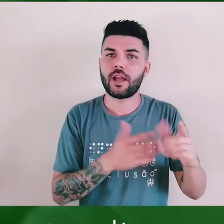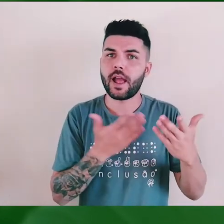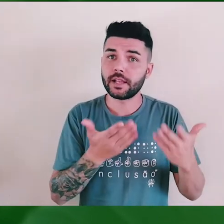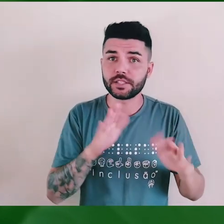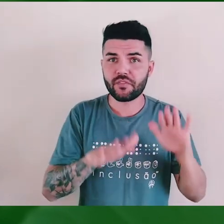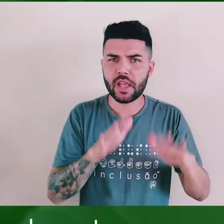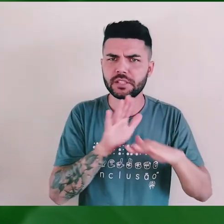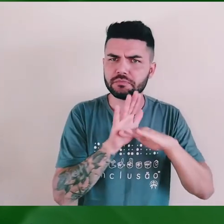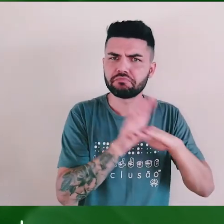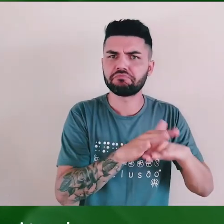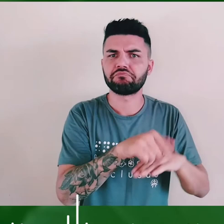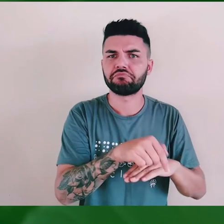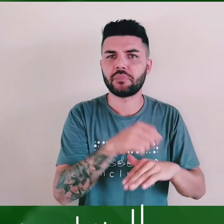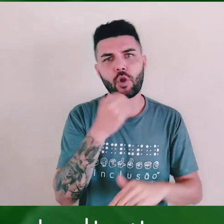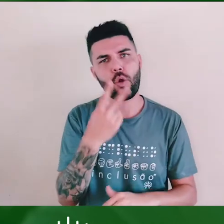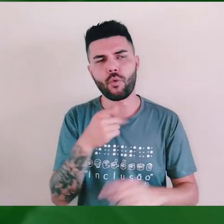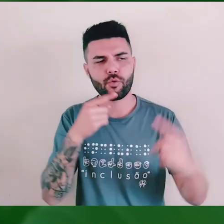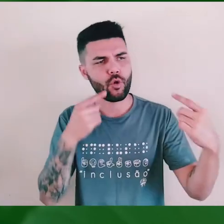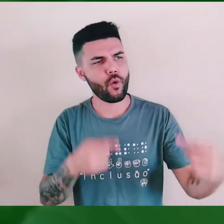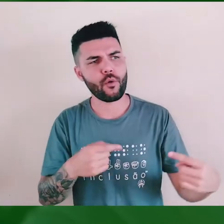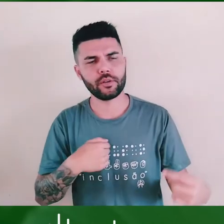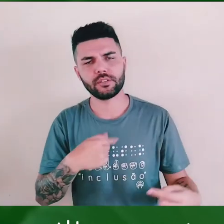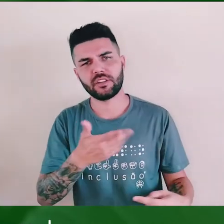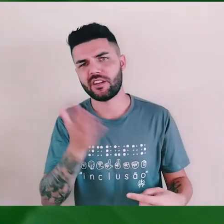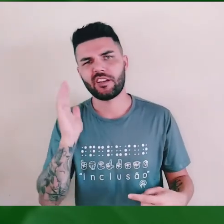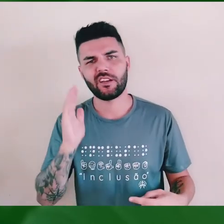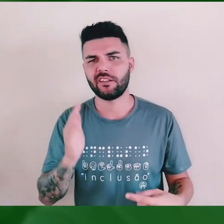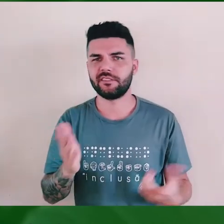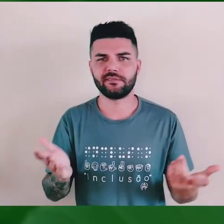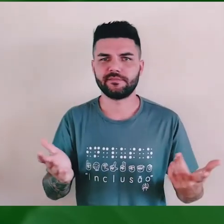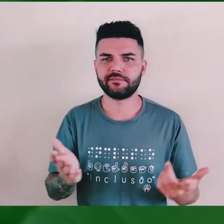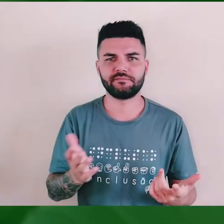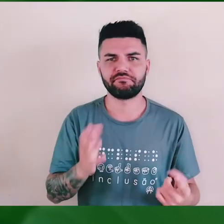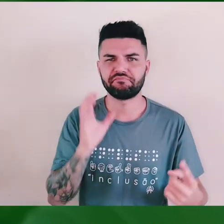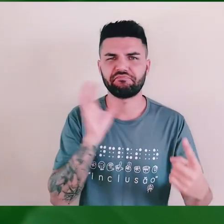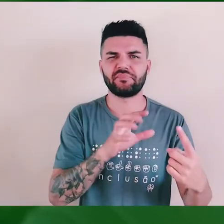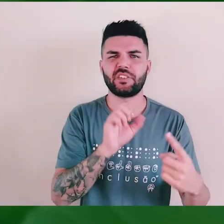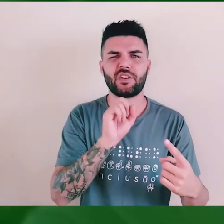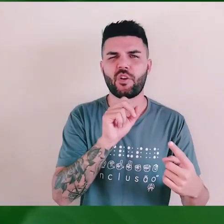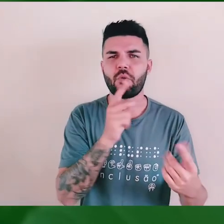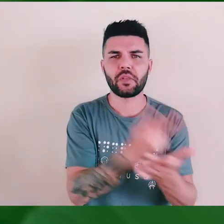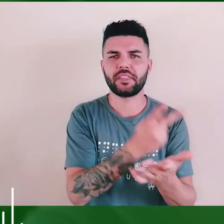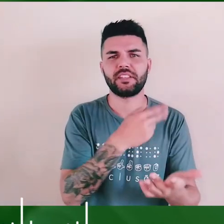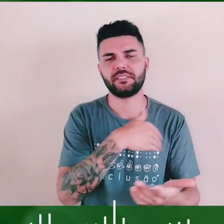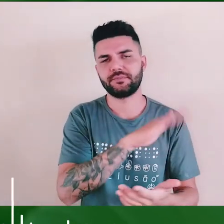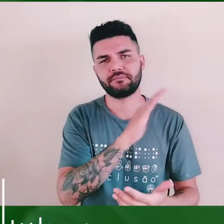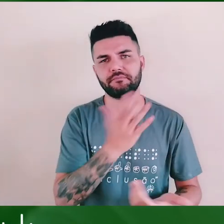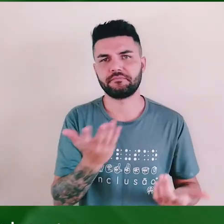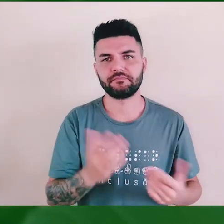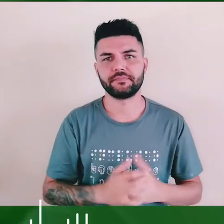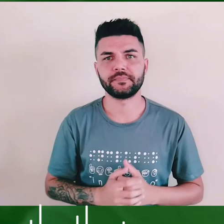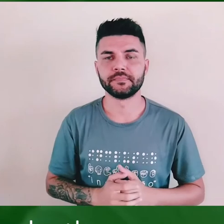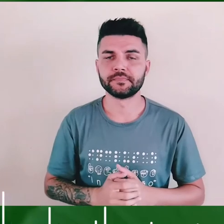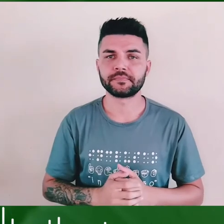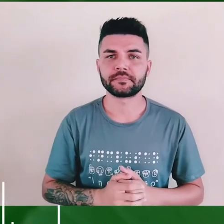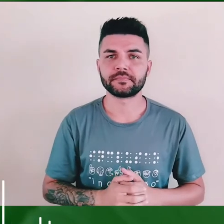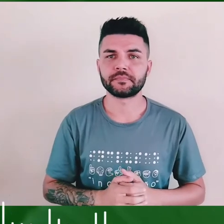num time que você torce e aí o que acontecer aconteceu. Gabriel: E a camisa, tem algum